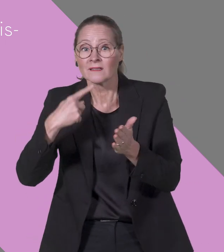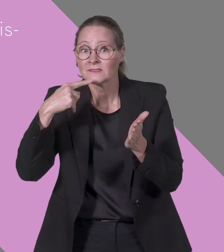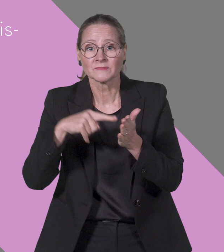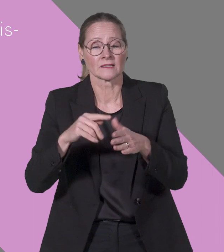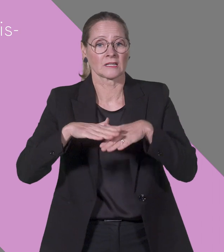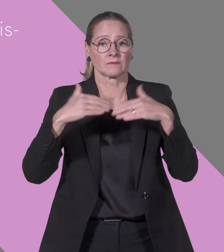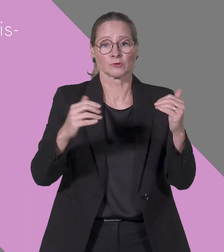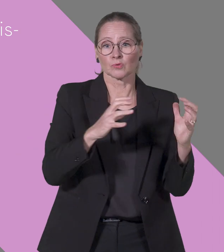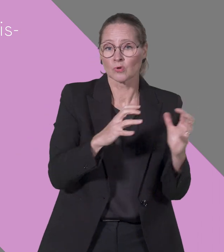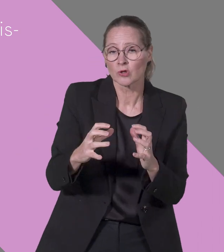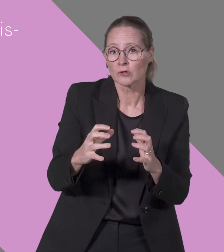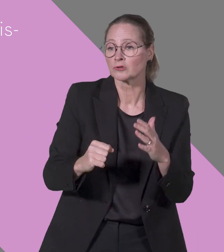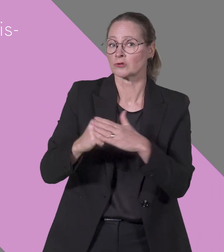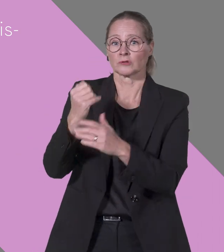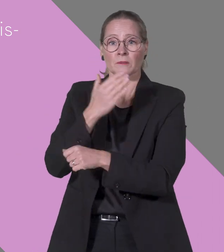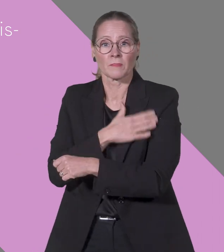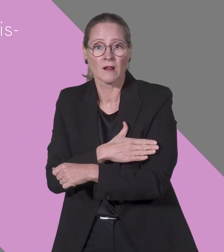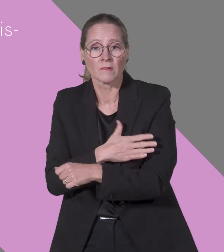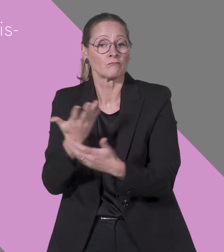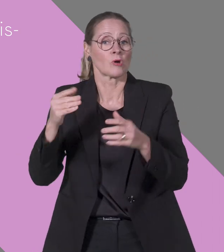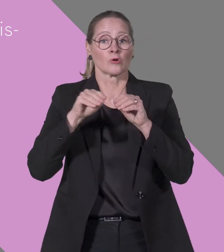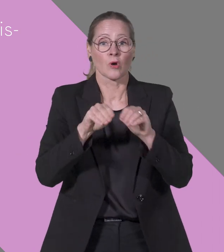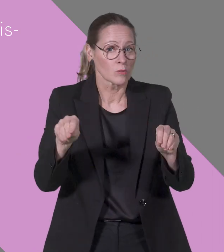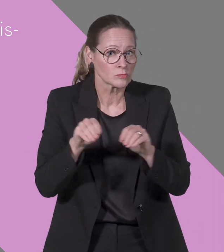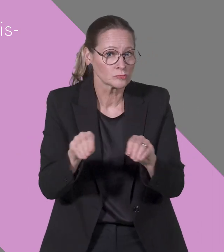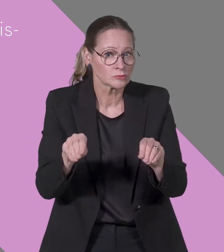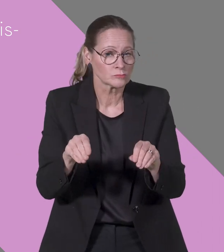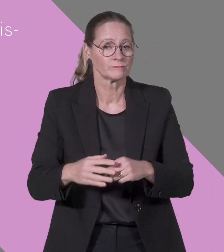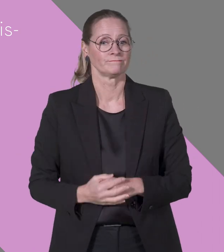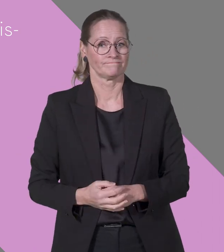esimerkiksi terveydenhuollossa, sosiaalipalveluissa ja koulutuksessa.